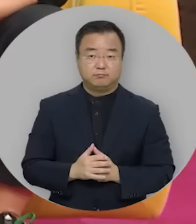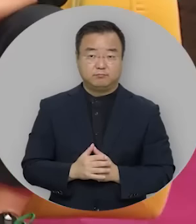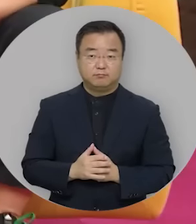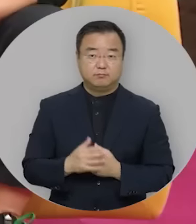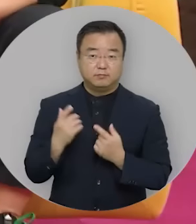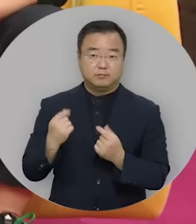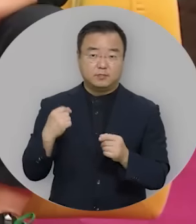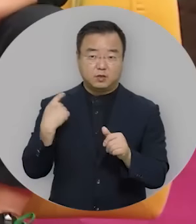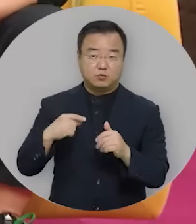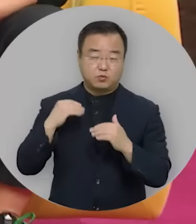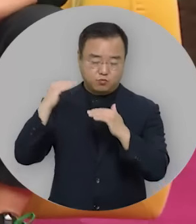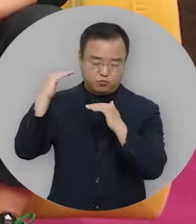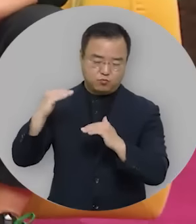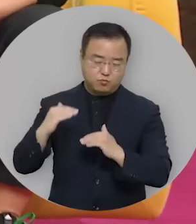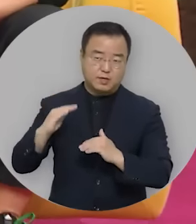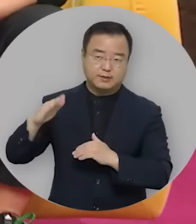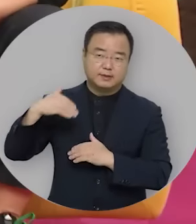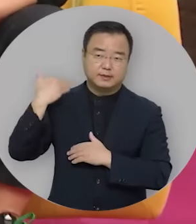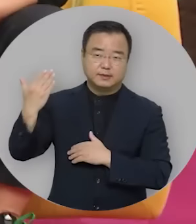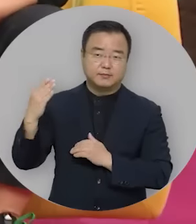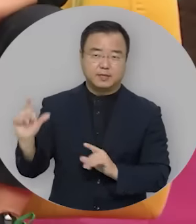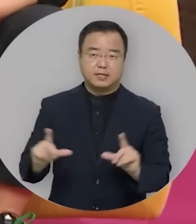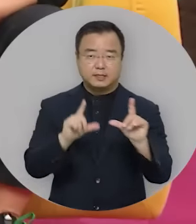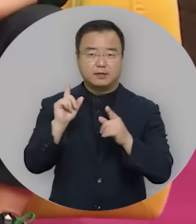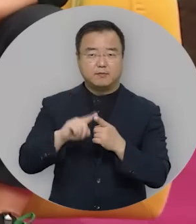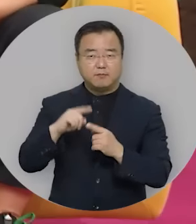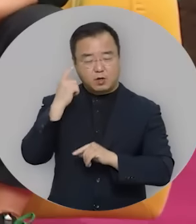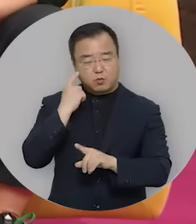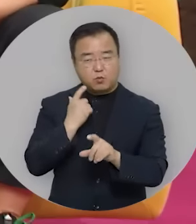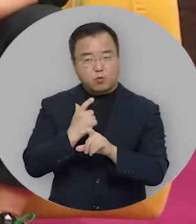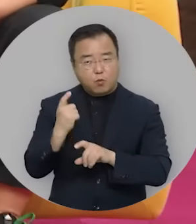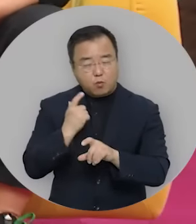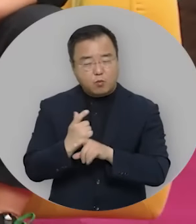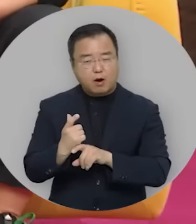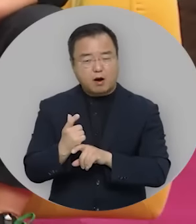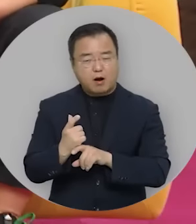그러한 교육과정 이후의 삶은 어떻게 되는 것인가에 대해서